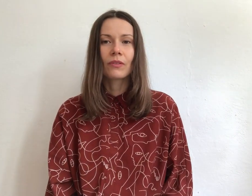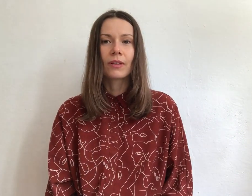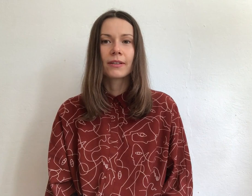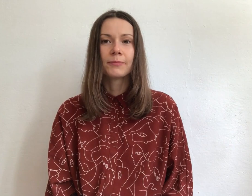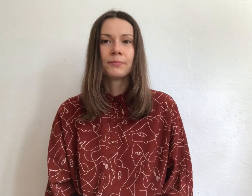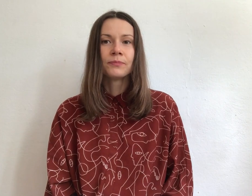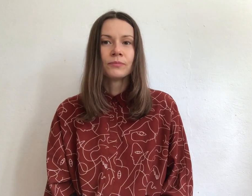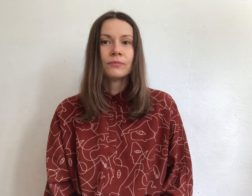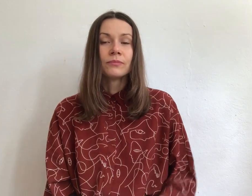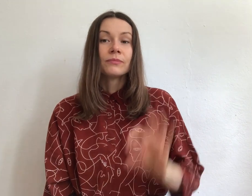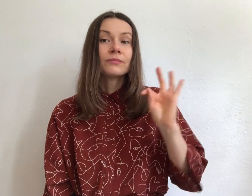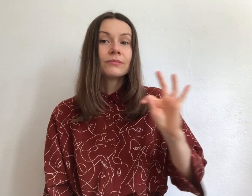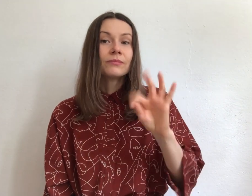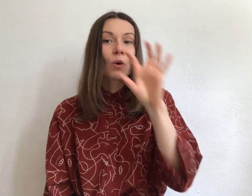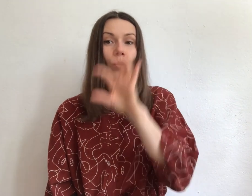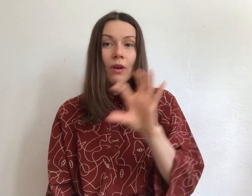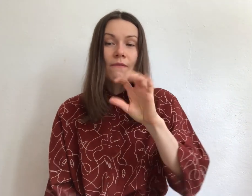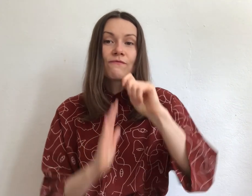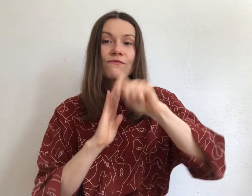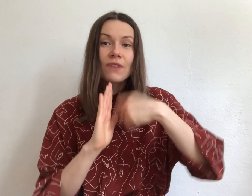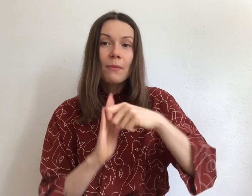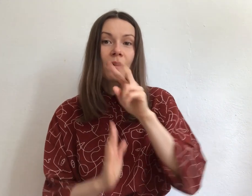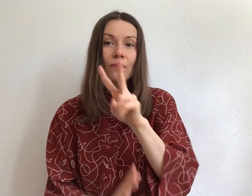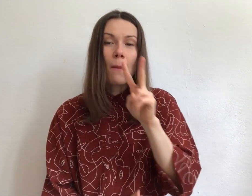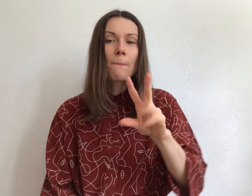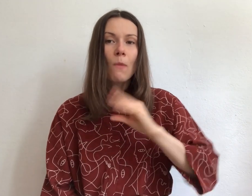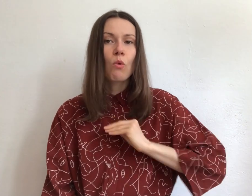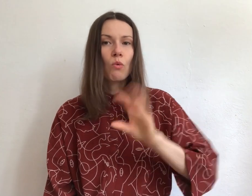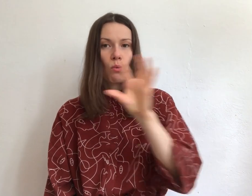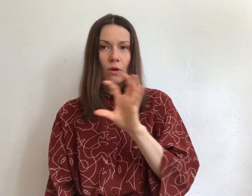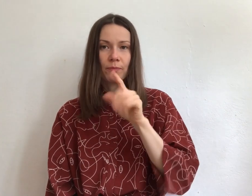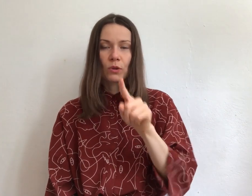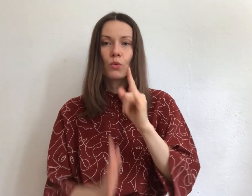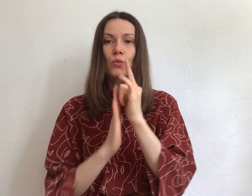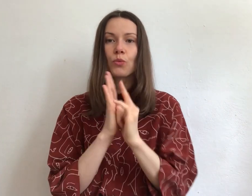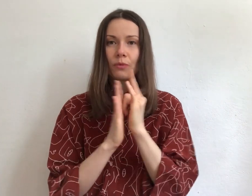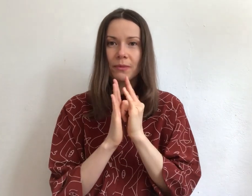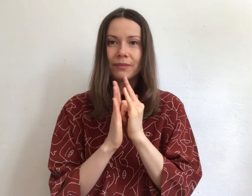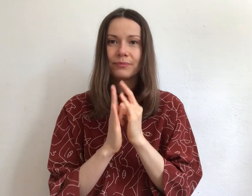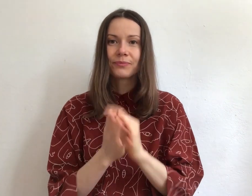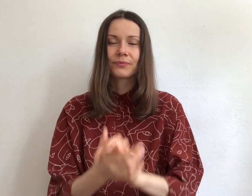Jej filmy VV można obejrzeć na YouTube